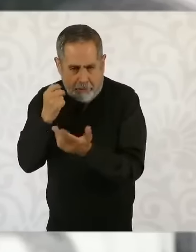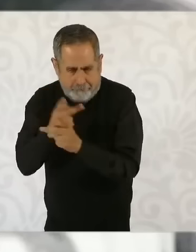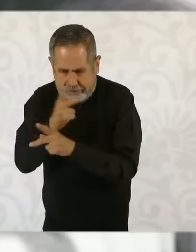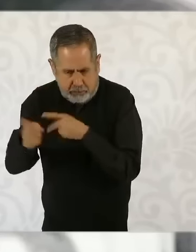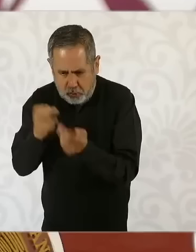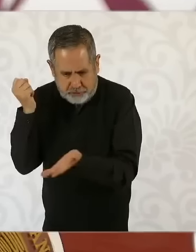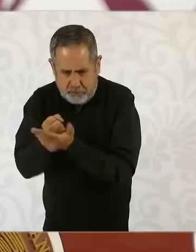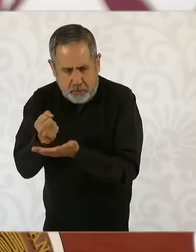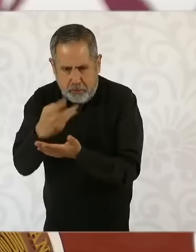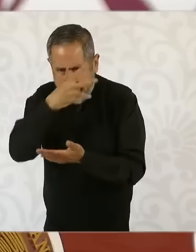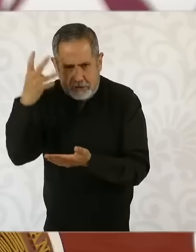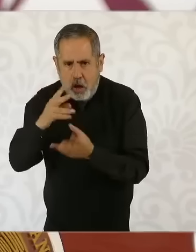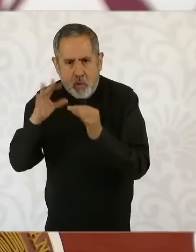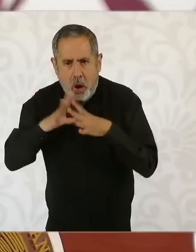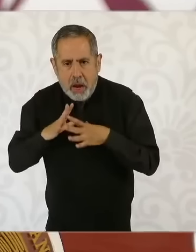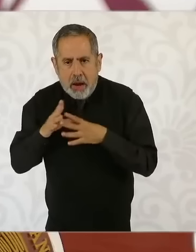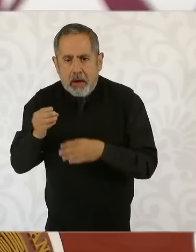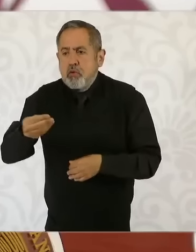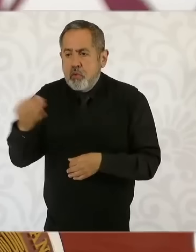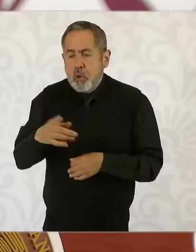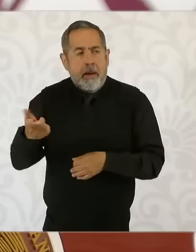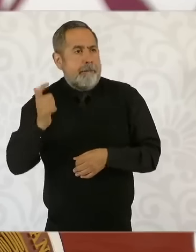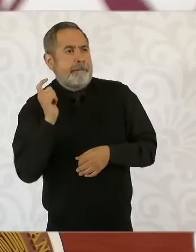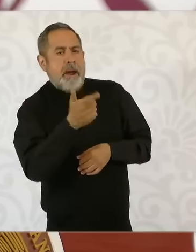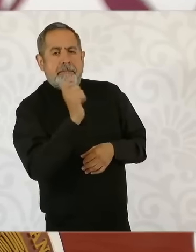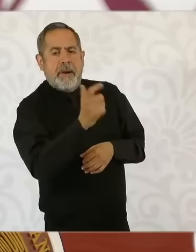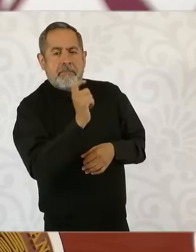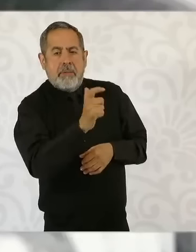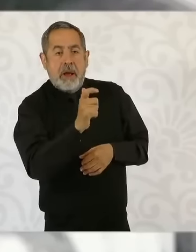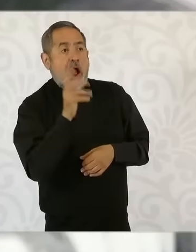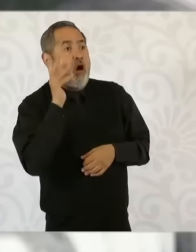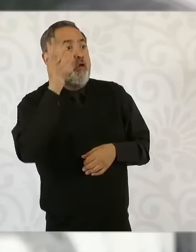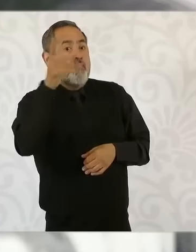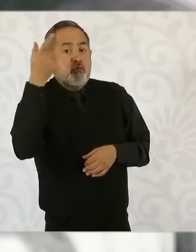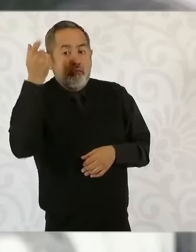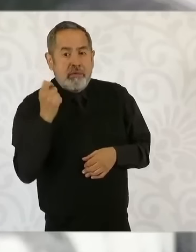a pagar seguridad social y nunca la van a poder cobrar nunca van a poder retirarse con ese dinero